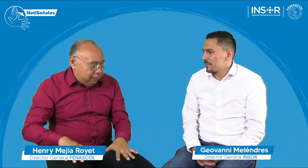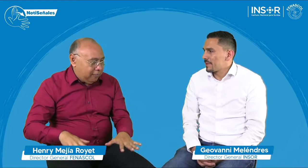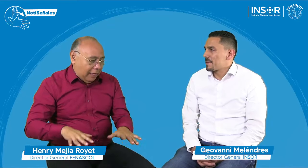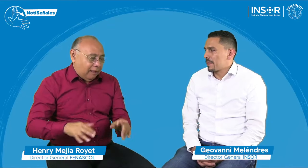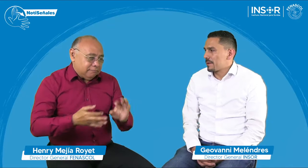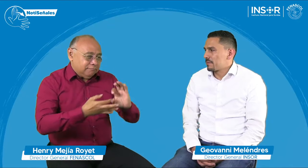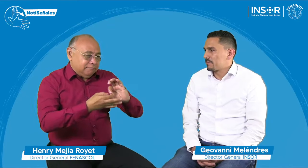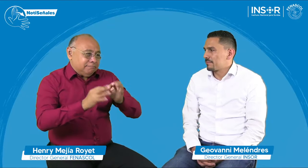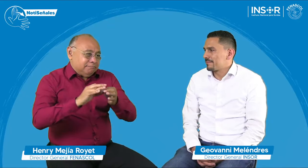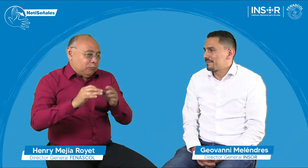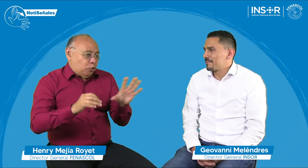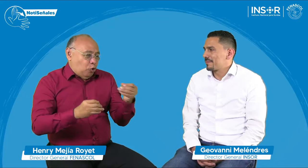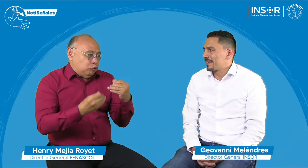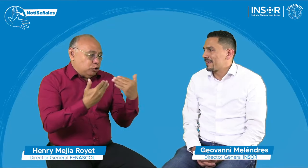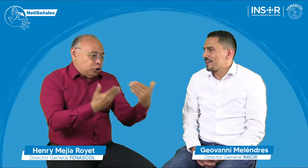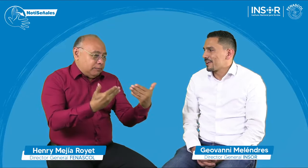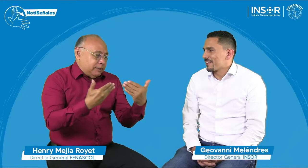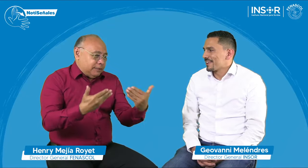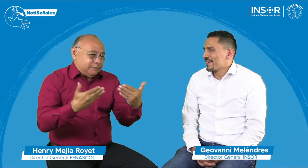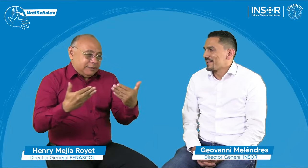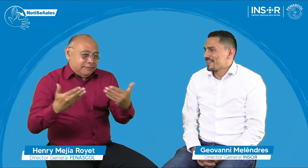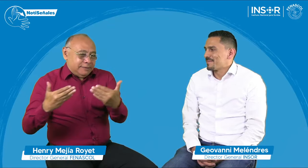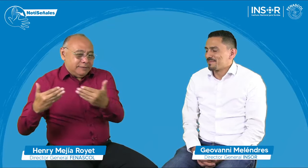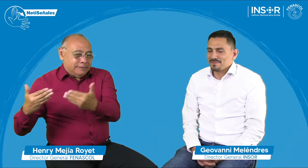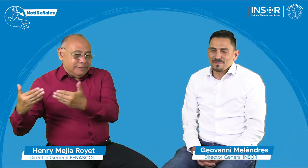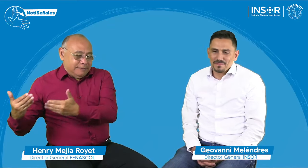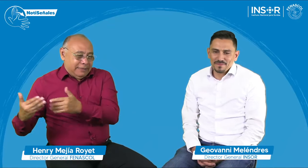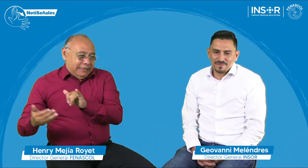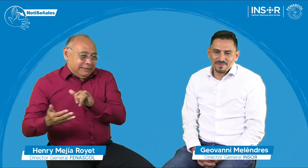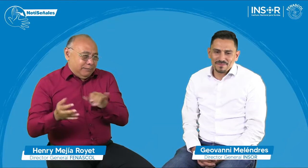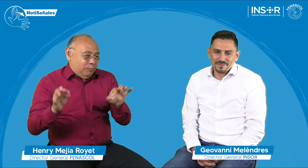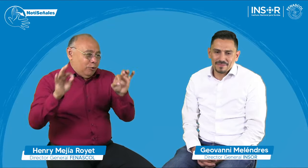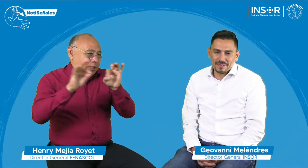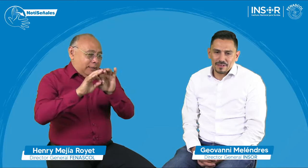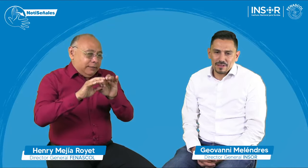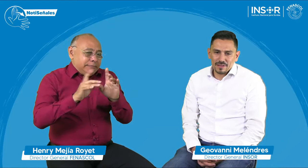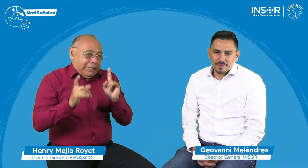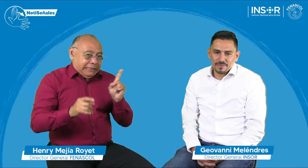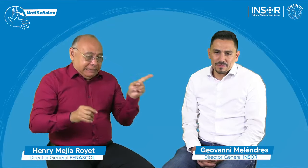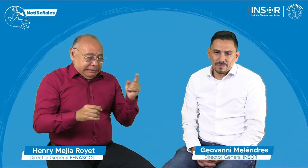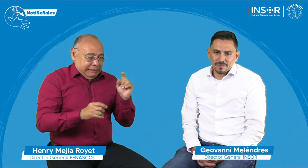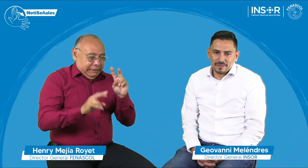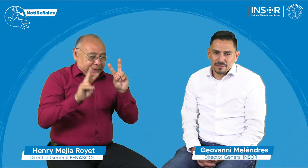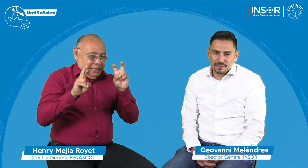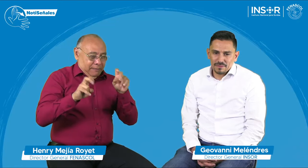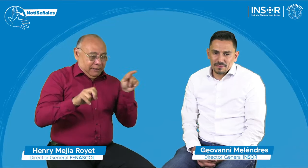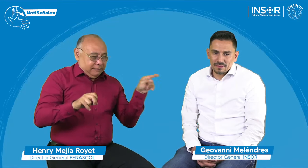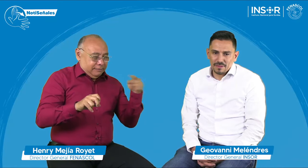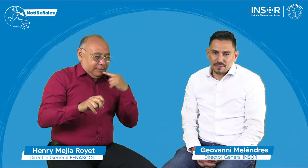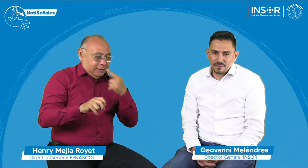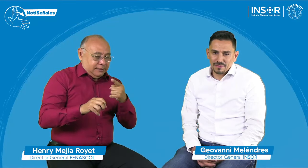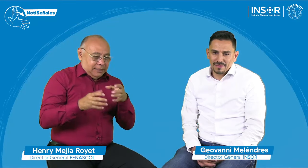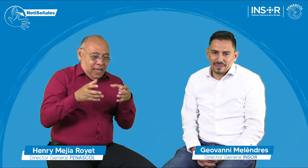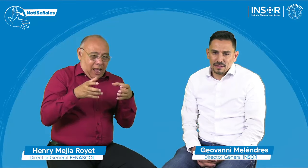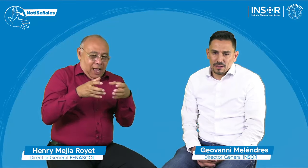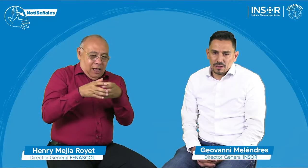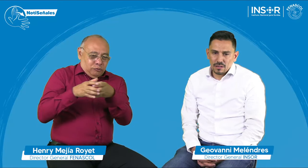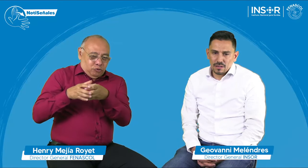eslabones. Si un eslabón se